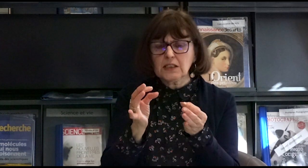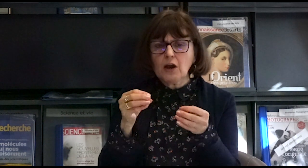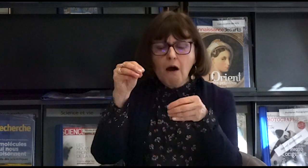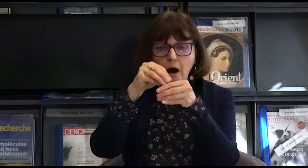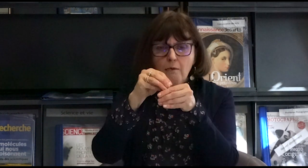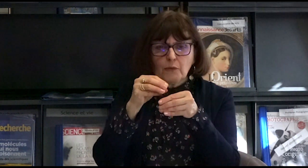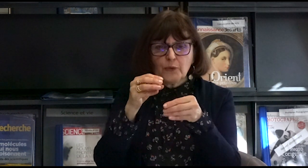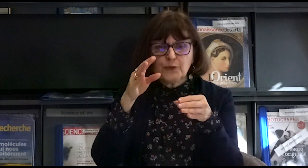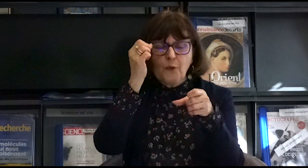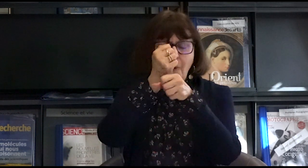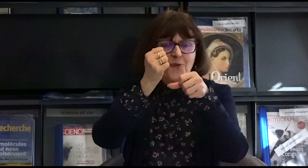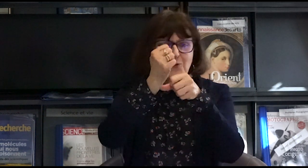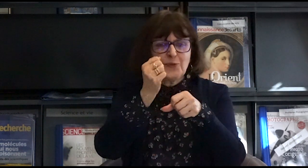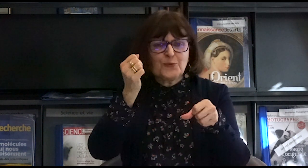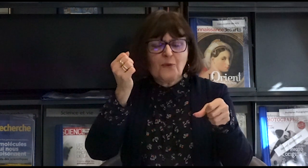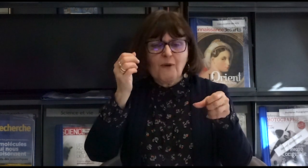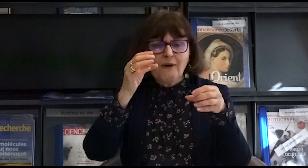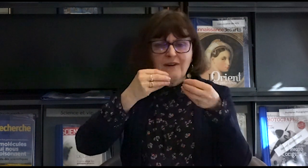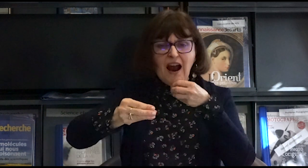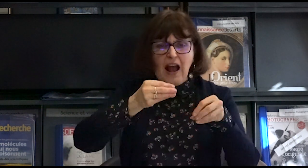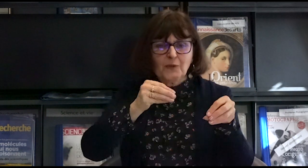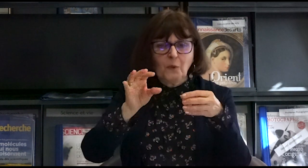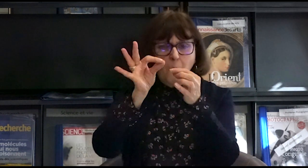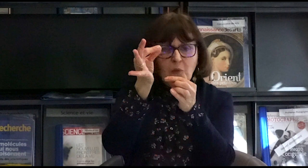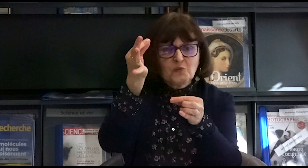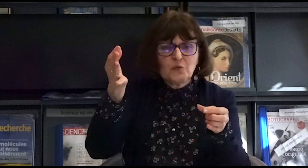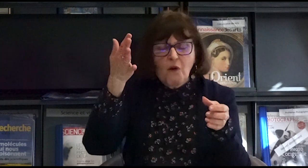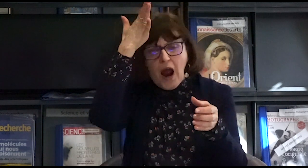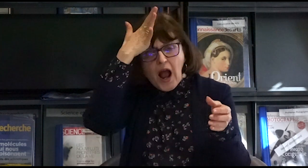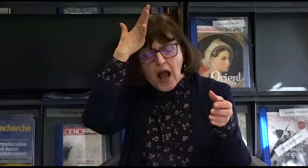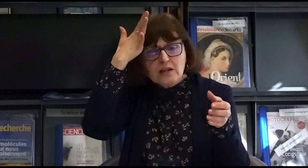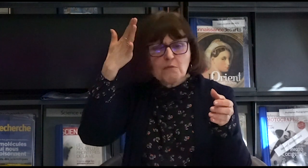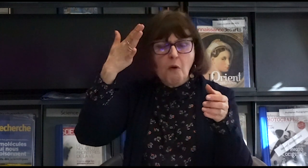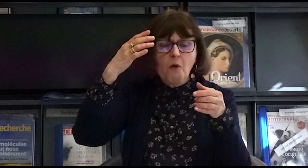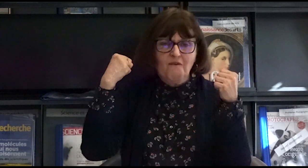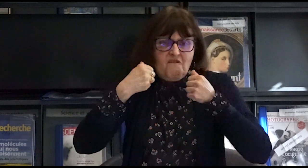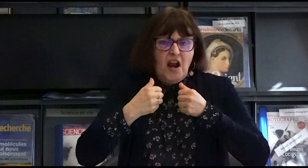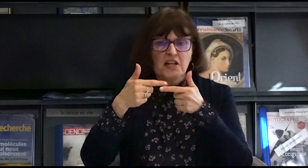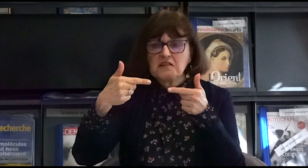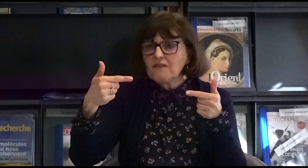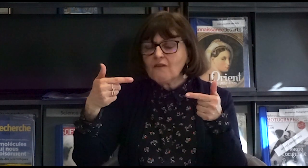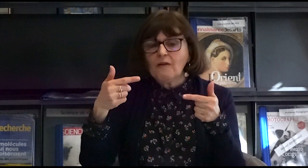Des constructions en carton cousu : des animaux, des vestes etc.